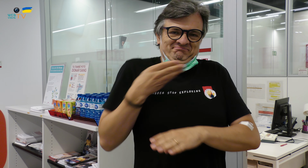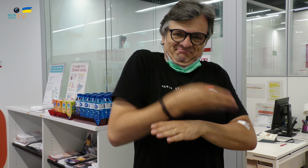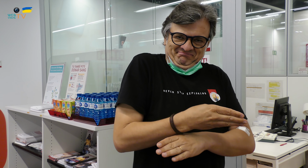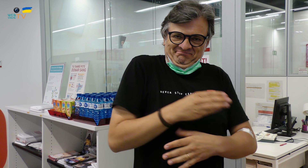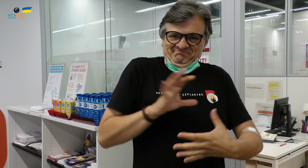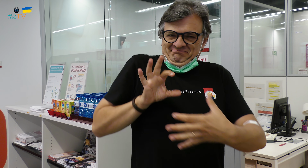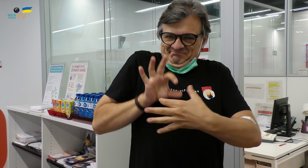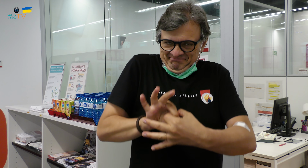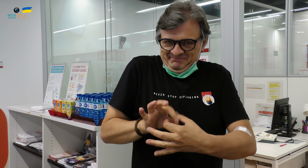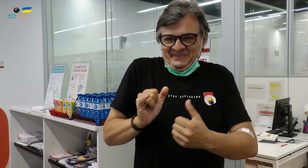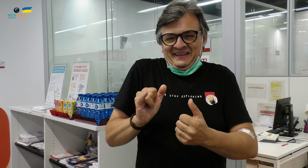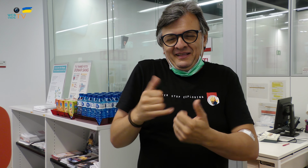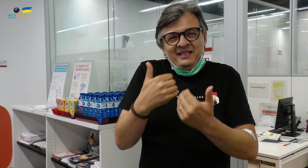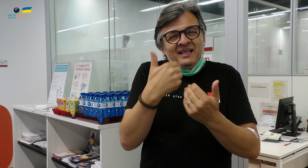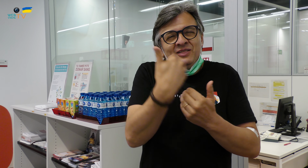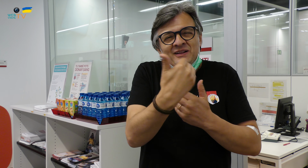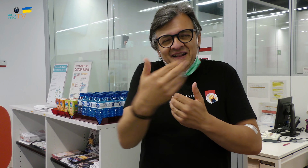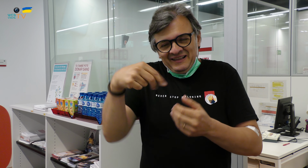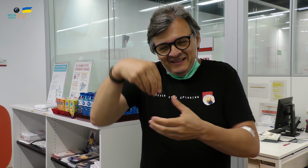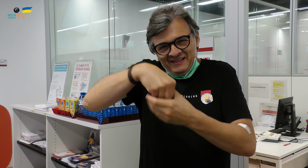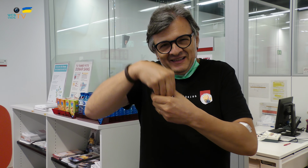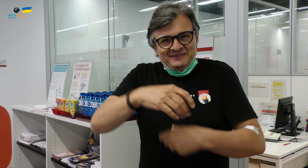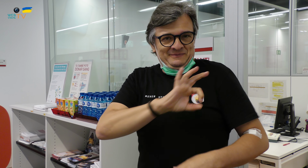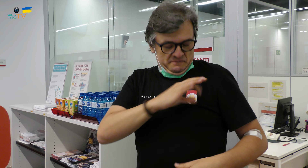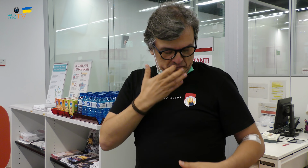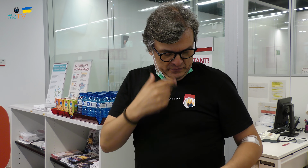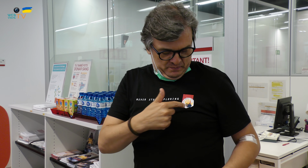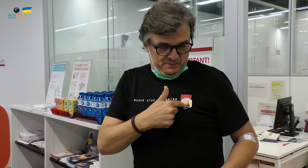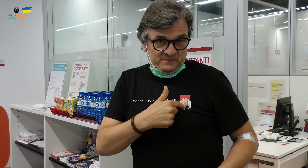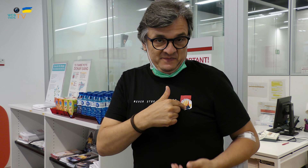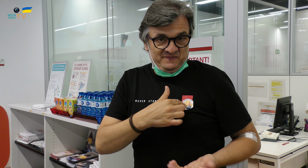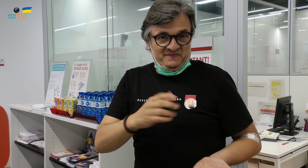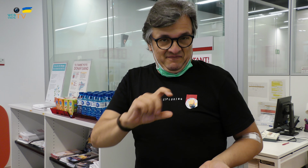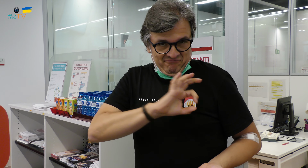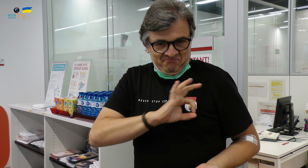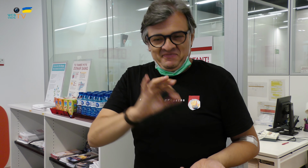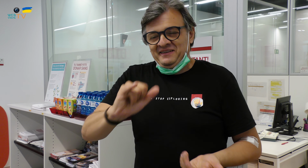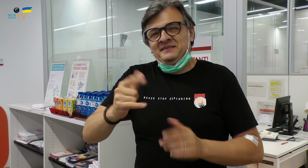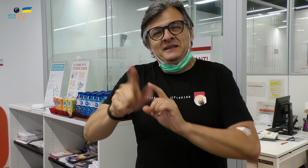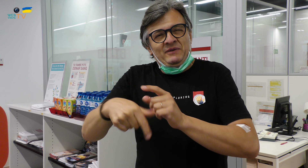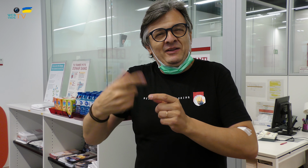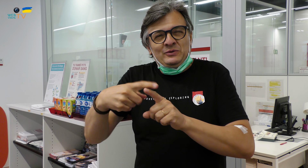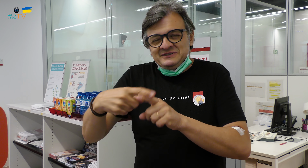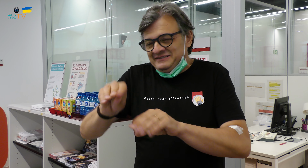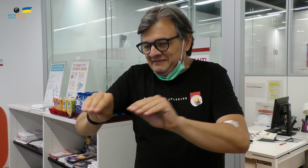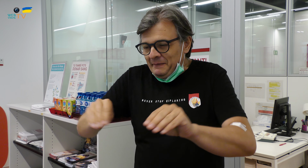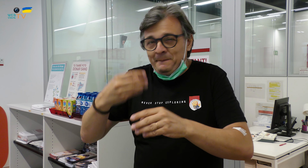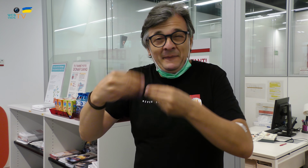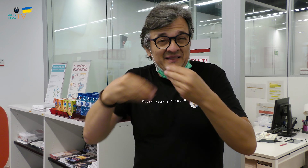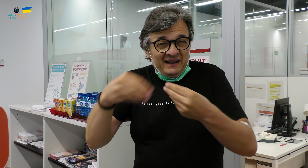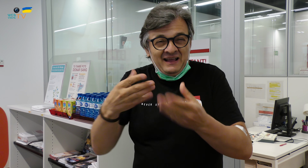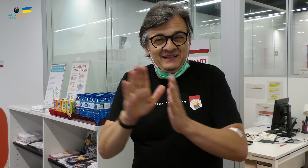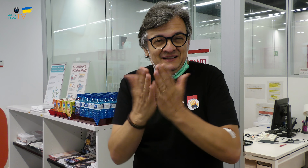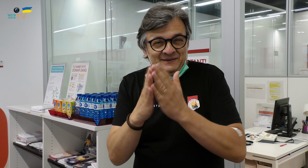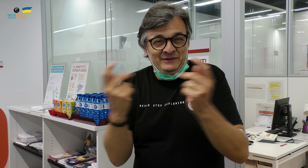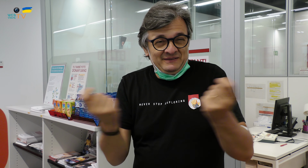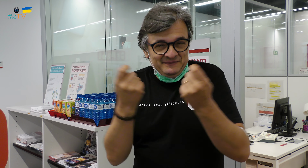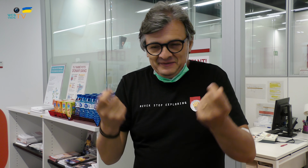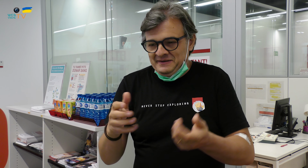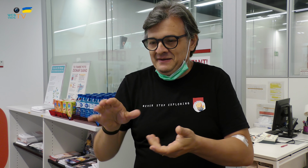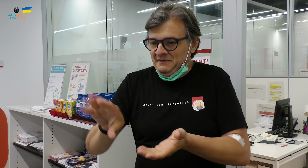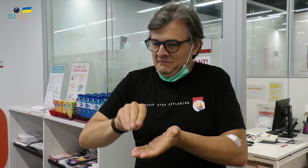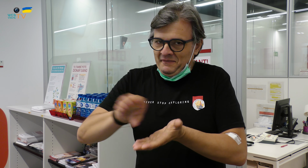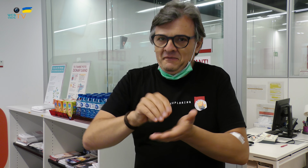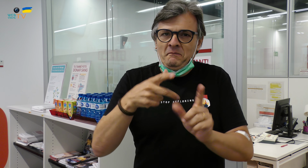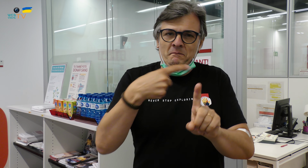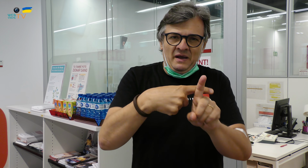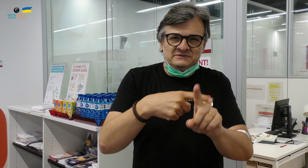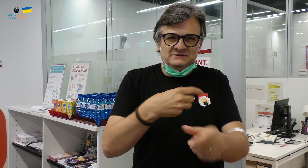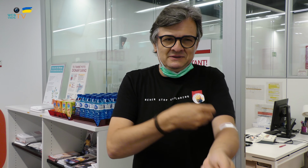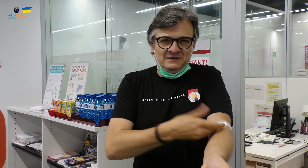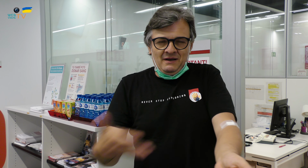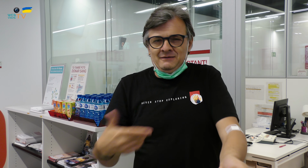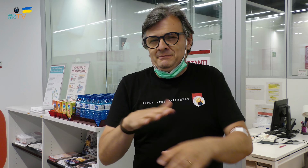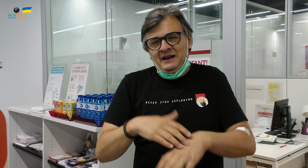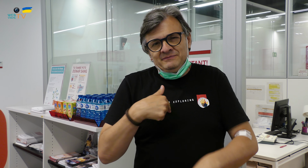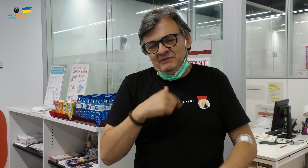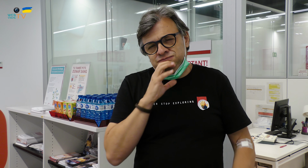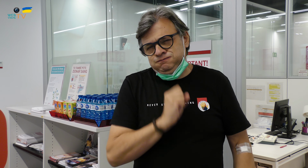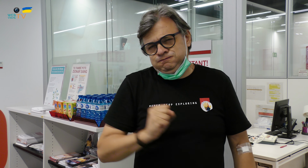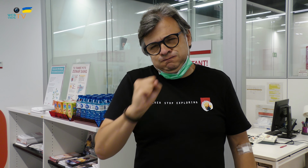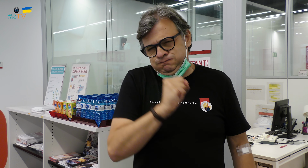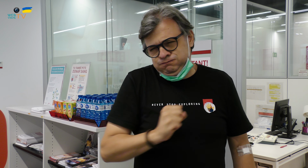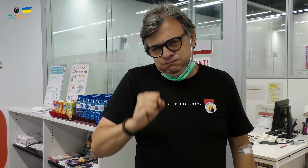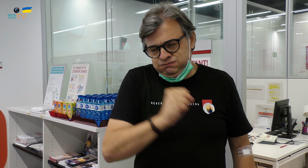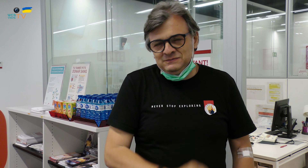i m’han donat això i altres obsequis sobre la LSC. Però per mi, el fet de donar sang ja és fantàstic.